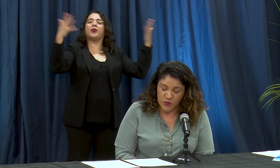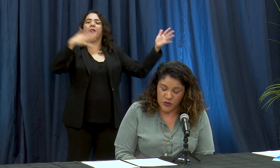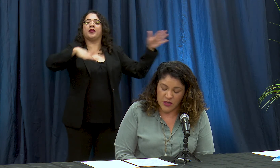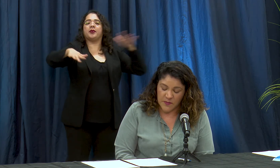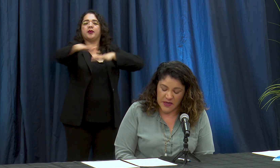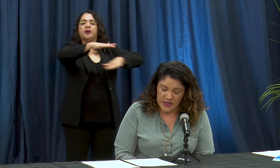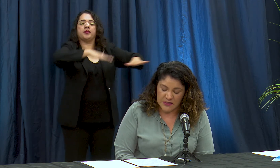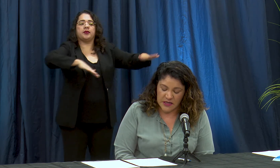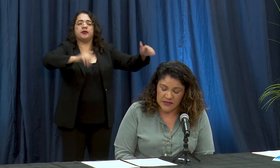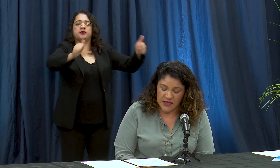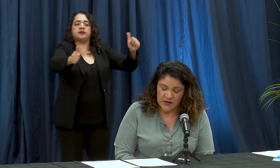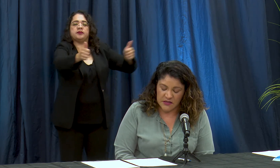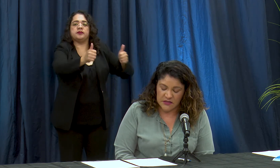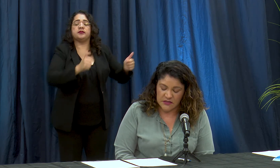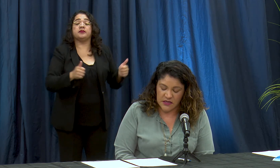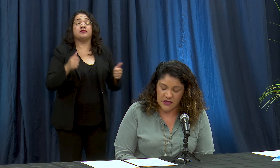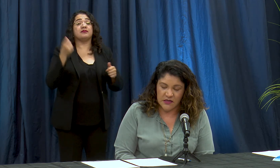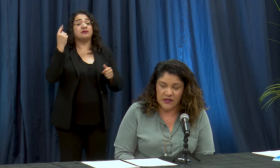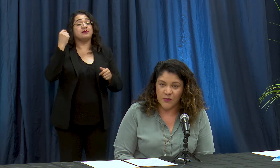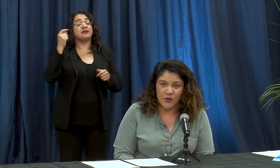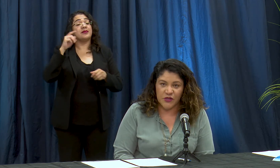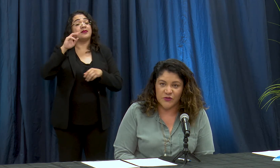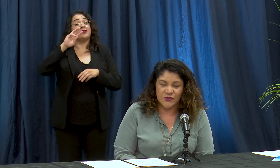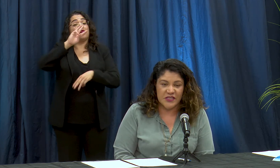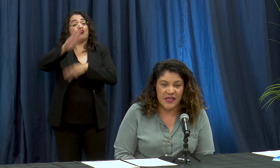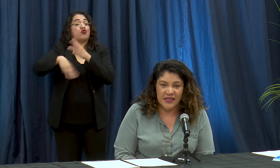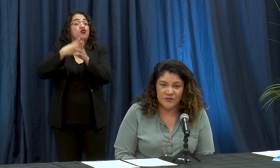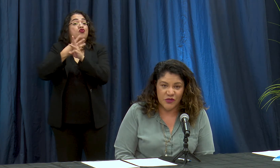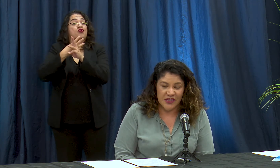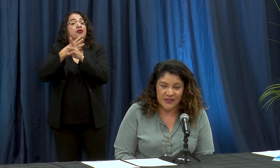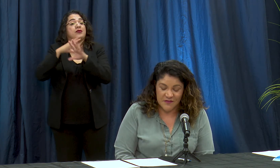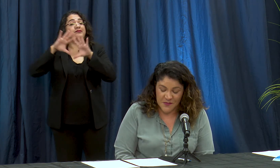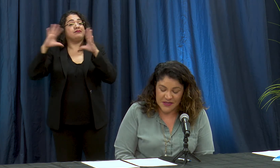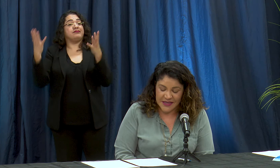mundo y el país que Astana's san e poniendo Susie Diaz muy kresteva mente